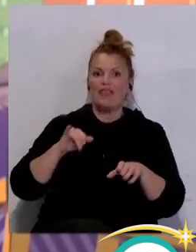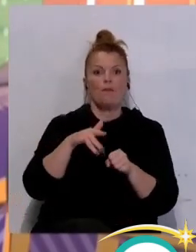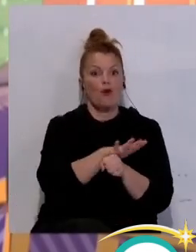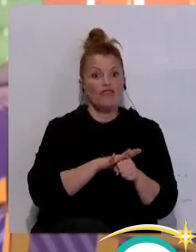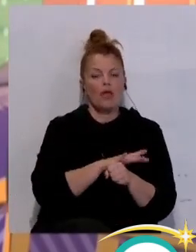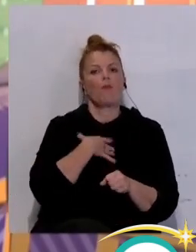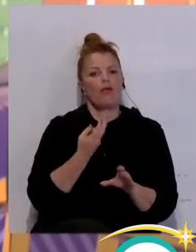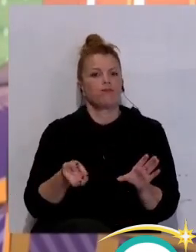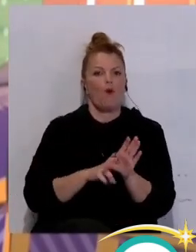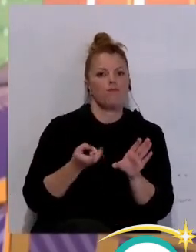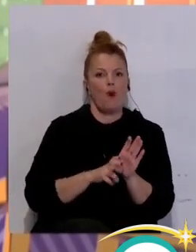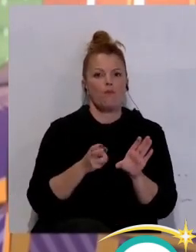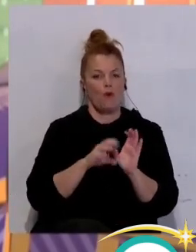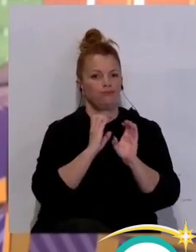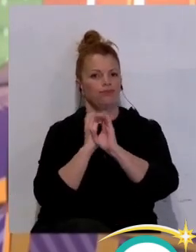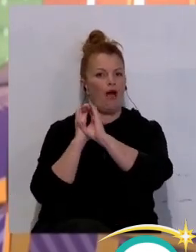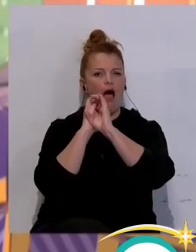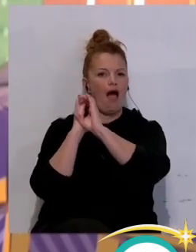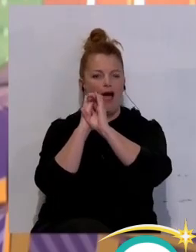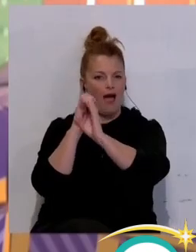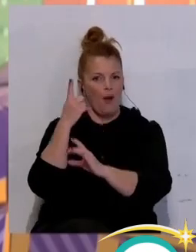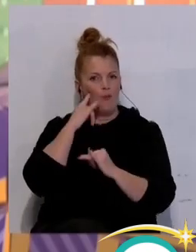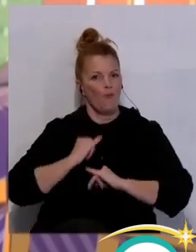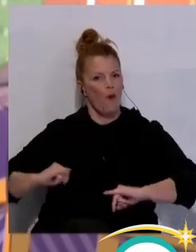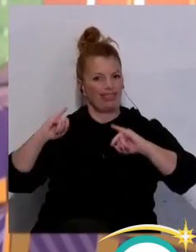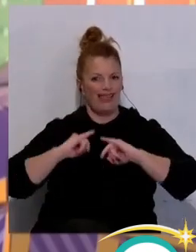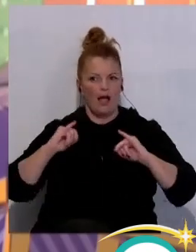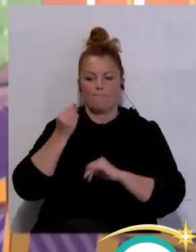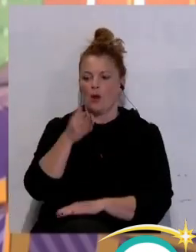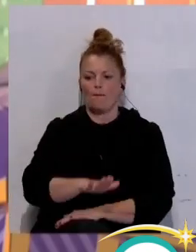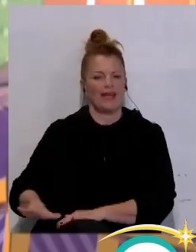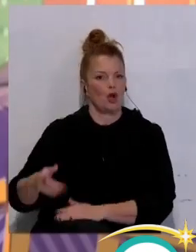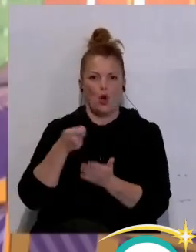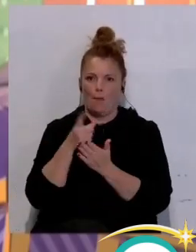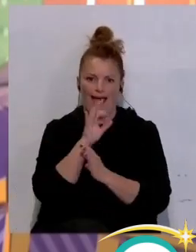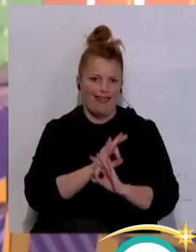al autobús para dar una vuelta e los menores por supuesto no pagan hasta los 6 años pagaría aquel